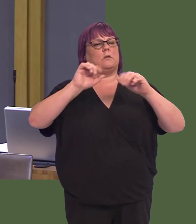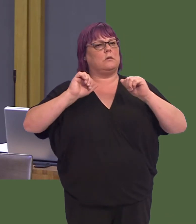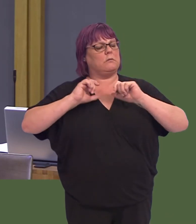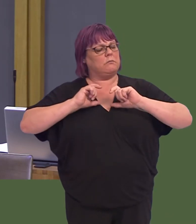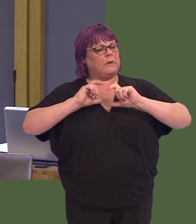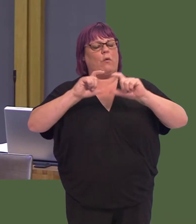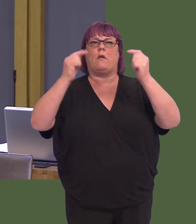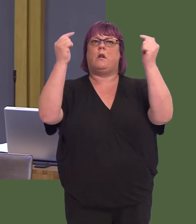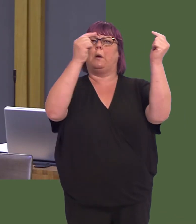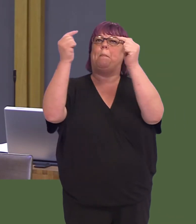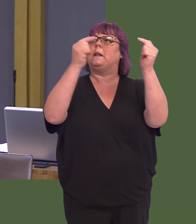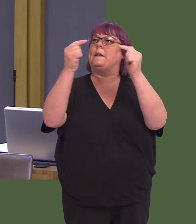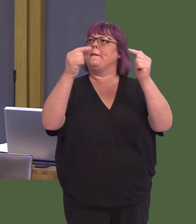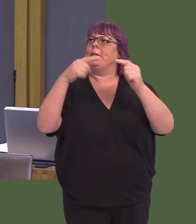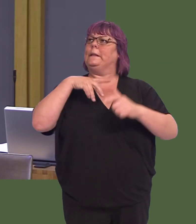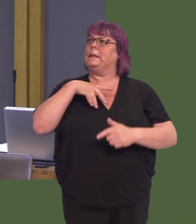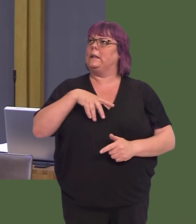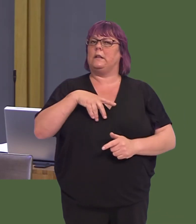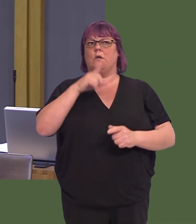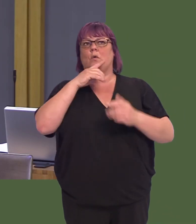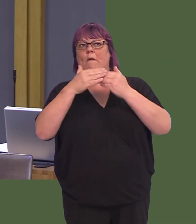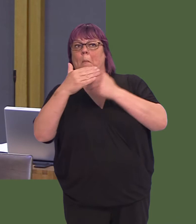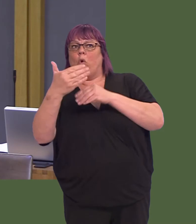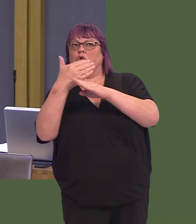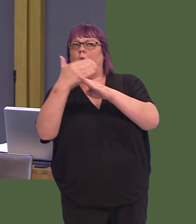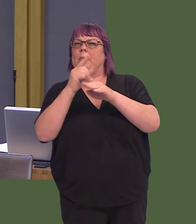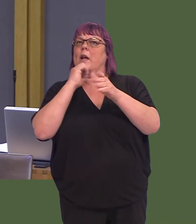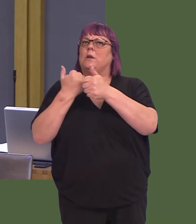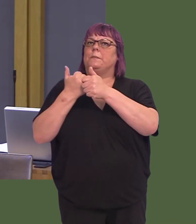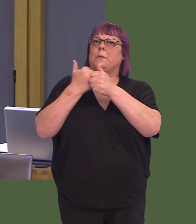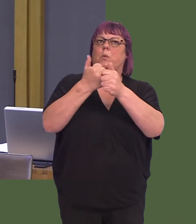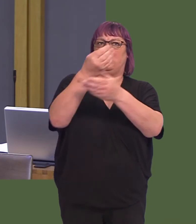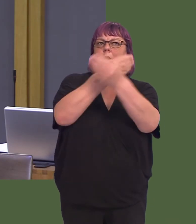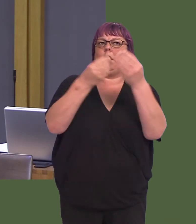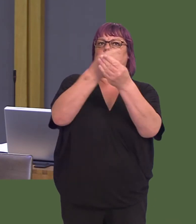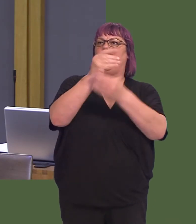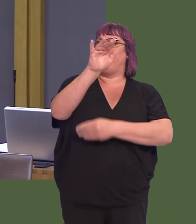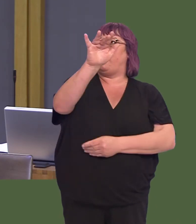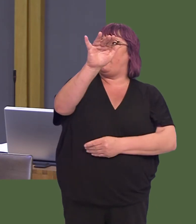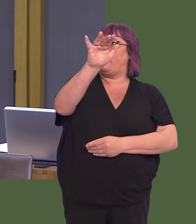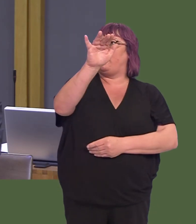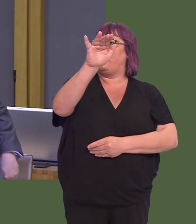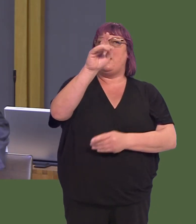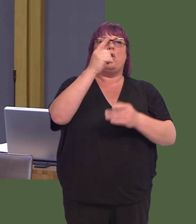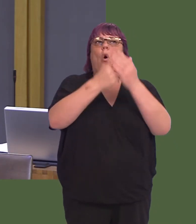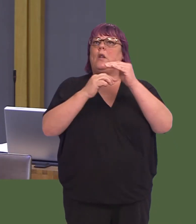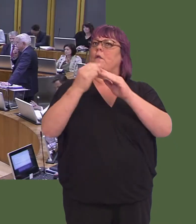mwyn y swyddi yn uniongyrchol yno ac, wrth gwrs, economi ehangach Ynys MÙn ac nid yn unig gogledd Cymru, ond Cymru hefyd.